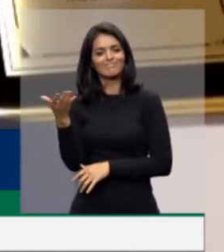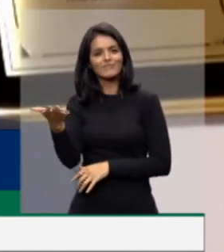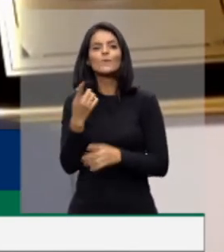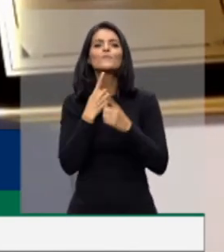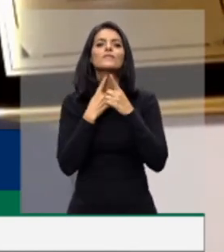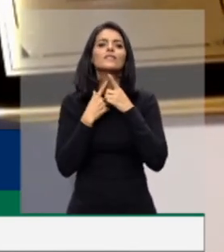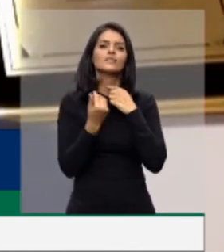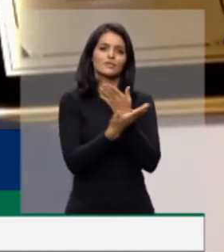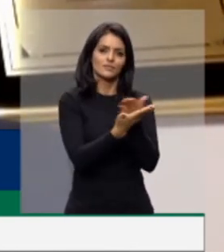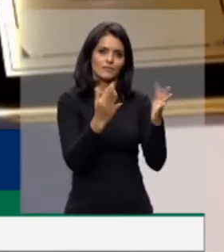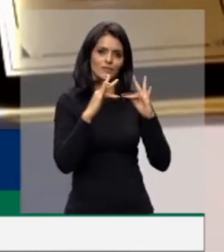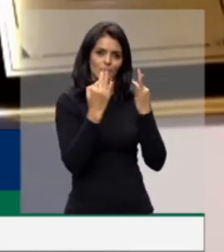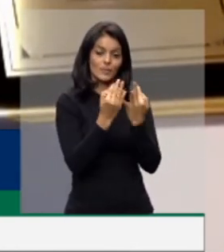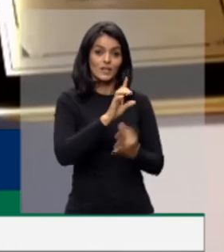BRASIL NÃO CONHECIA, O JOSÉ,